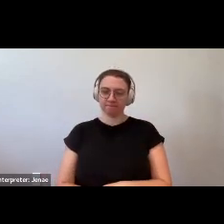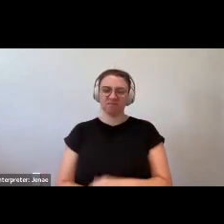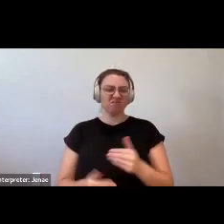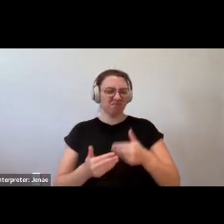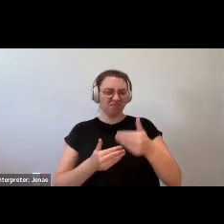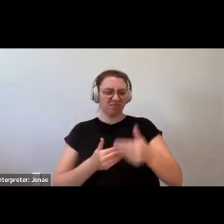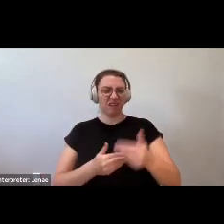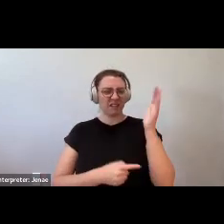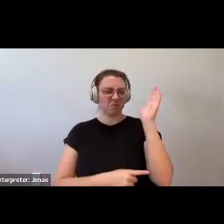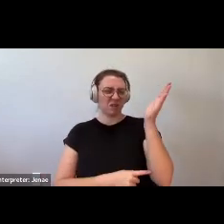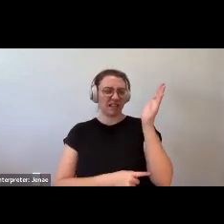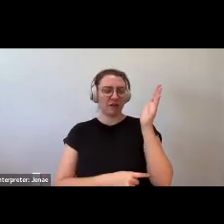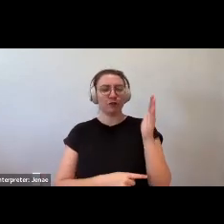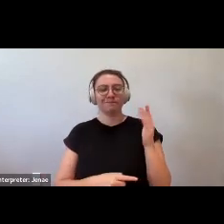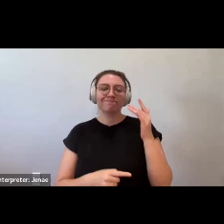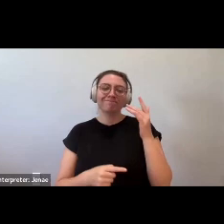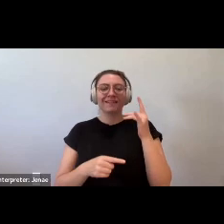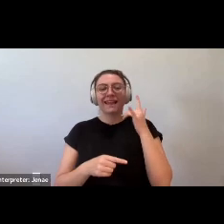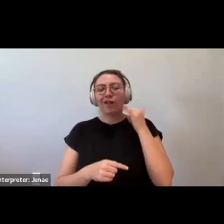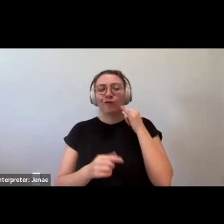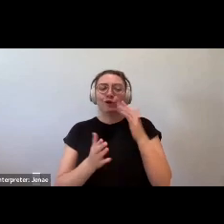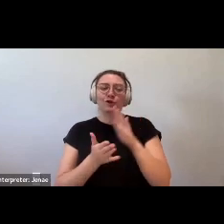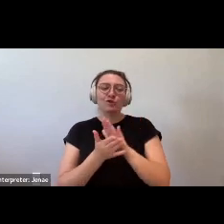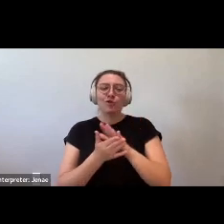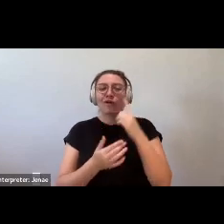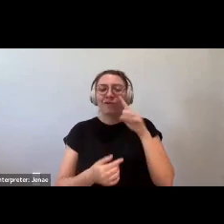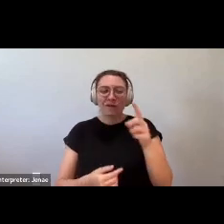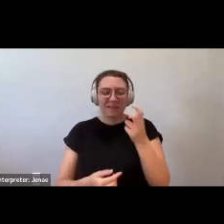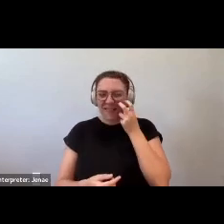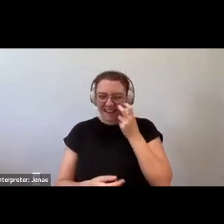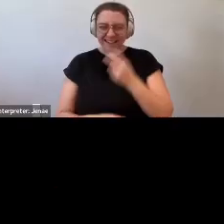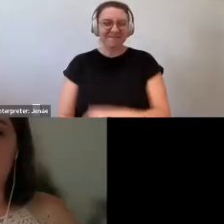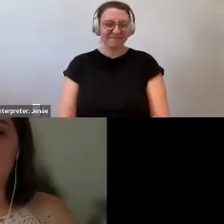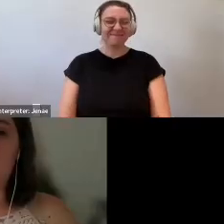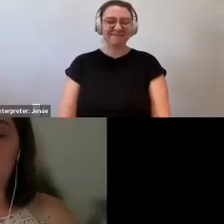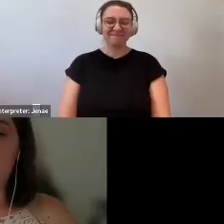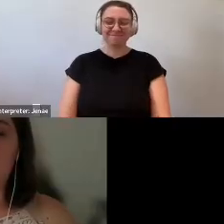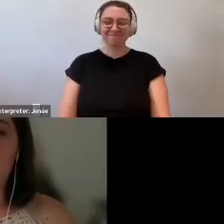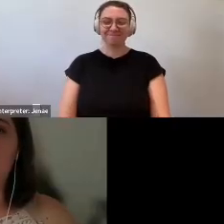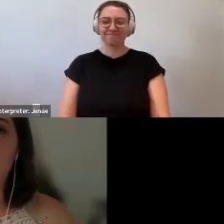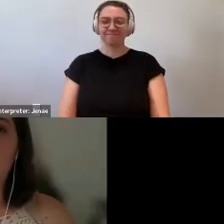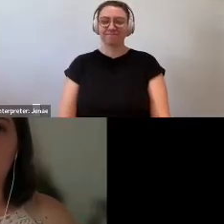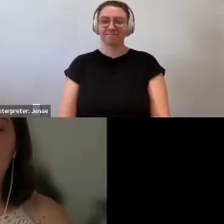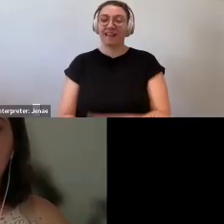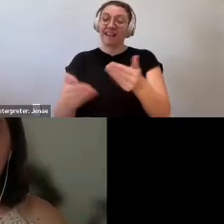de la Escuela para Ciegos de California. Gracias. Me gustaría invitar a Allison